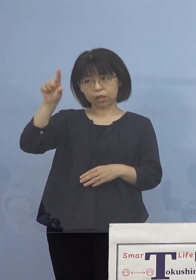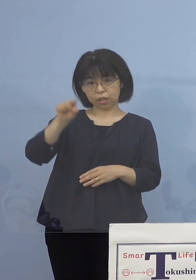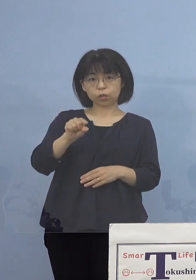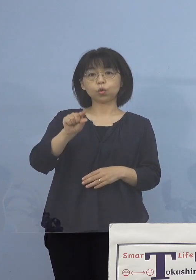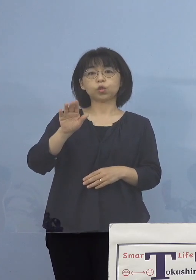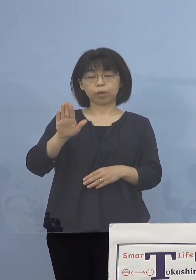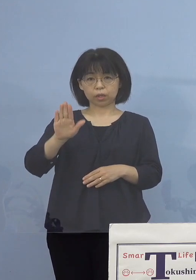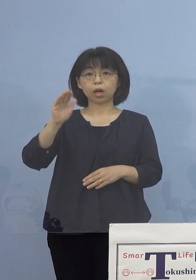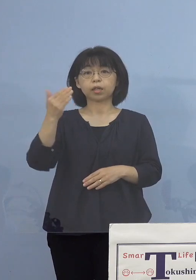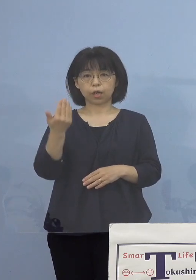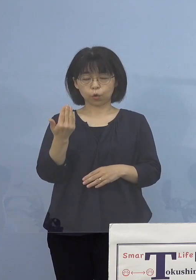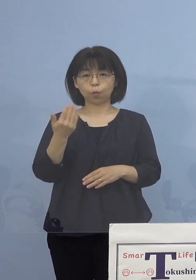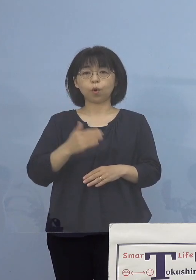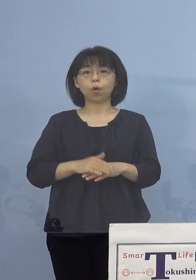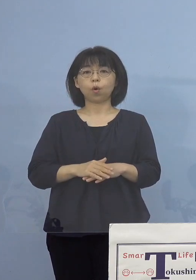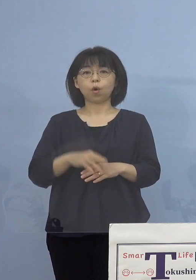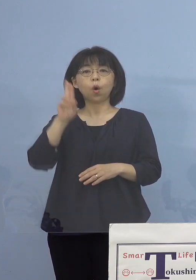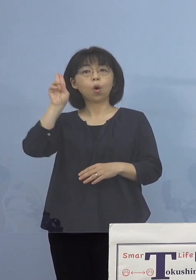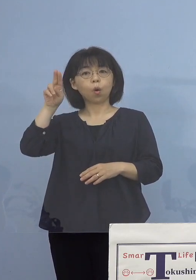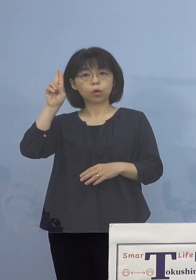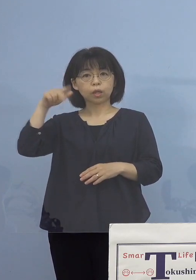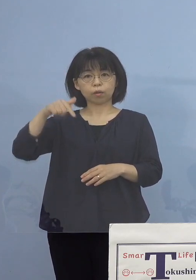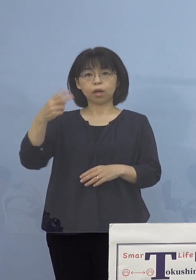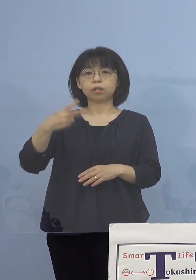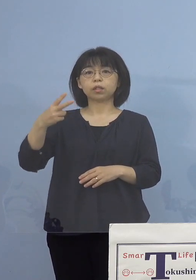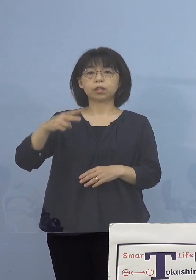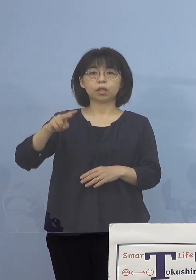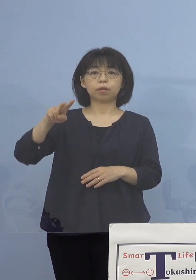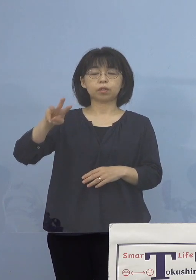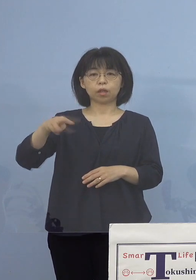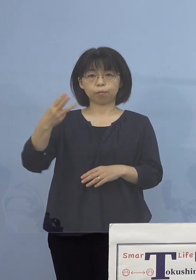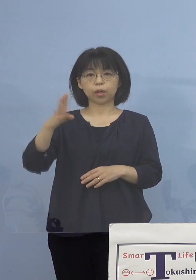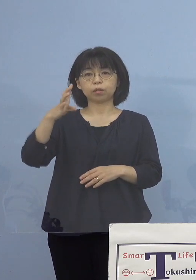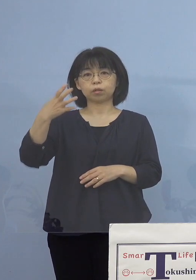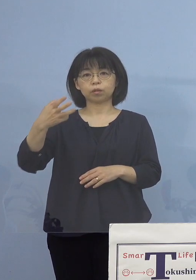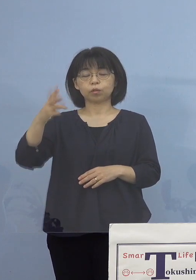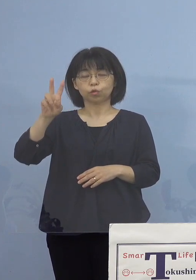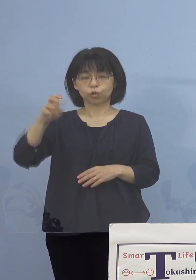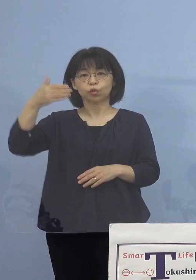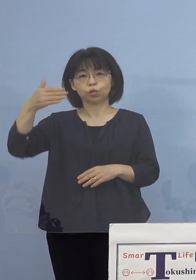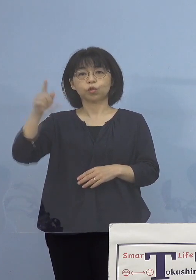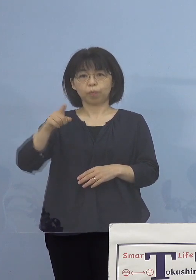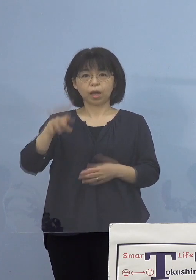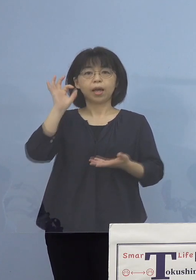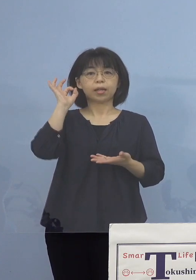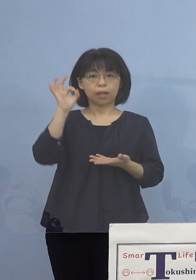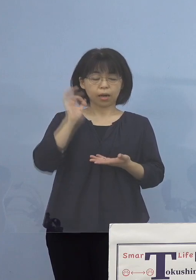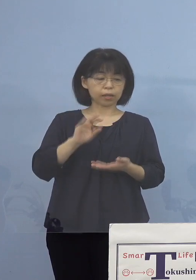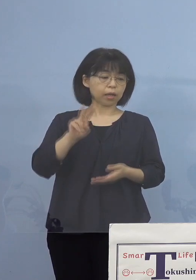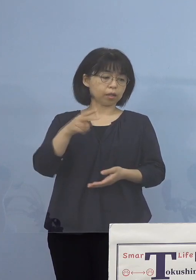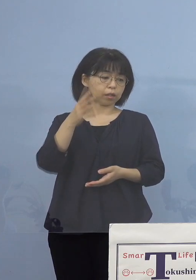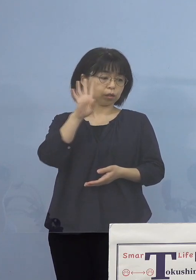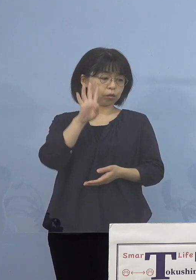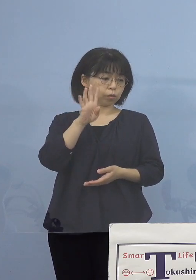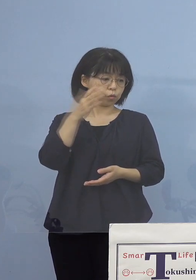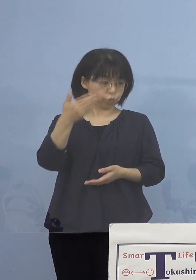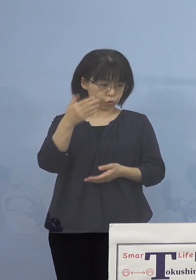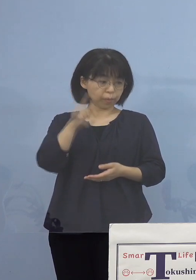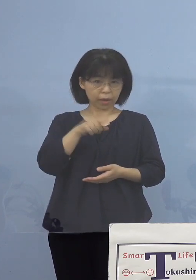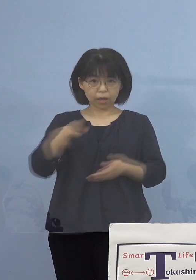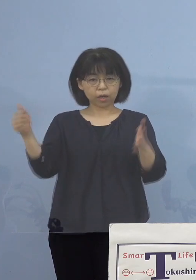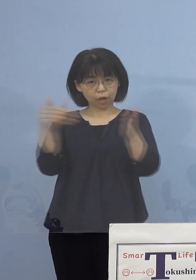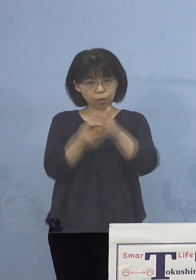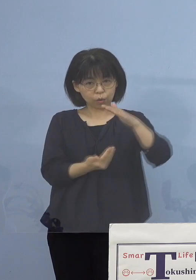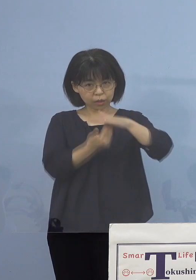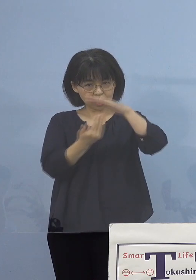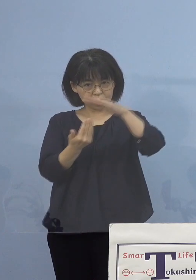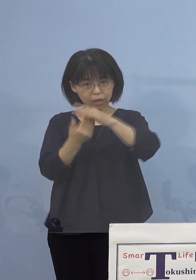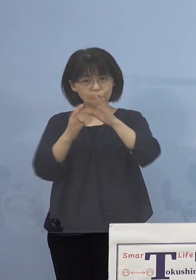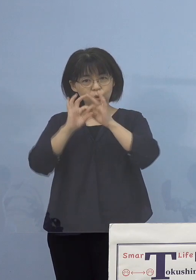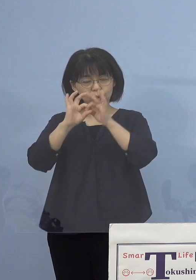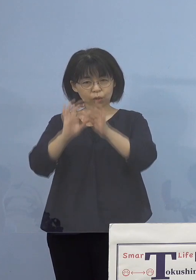しかしながら、大阪府が2,389名、奈良県が210名と なるなど、過去最多を記録する県が続出しており